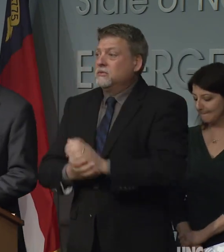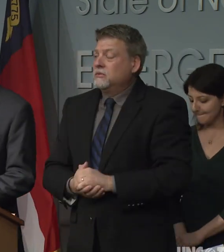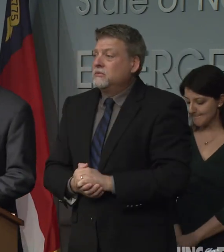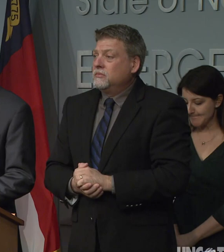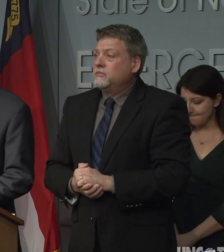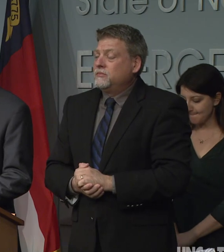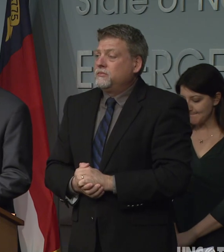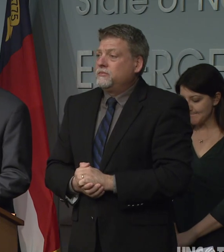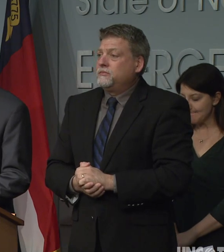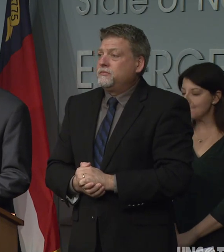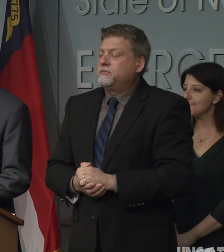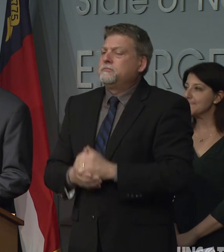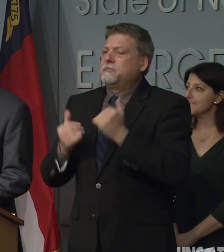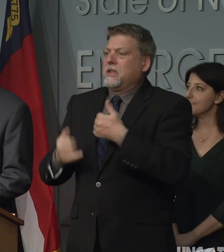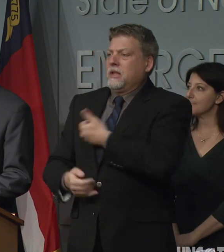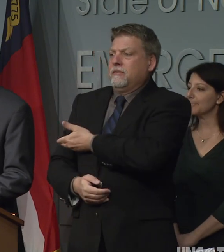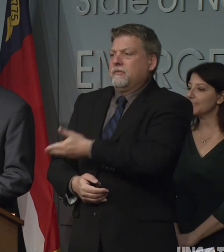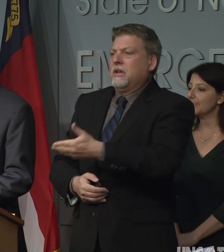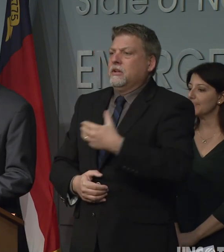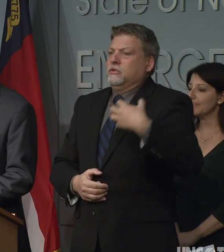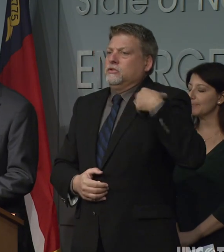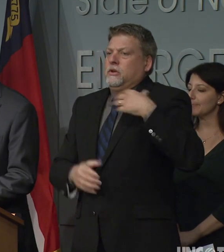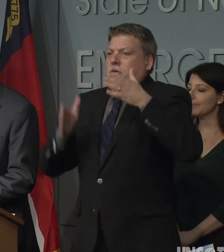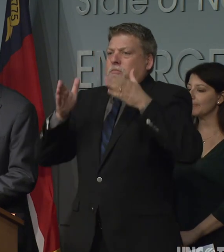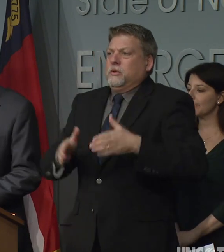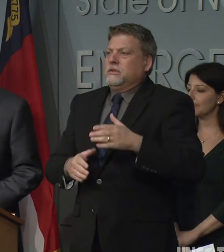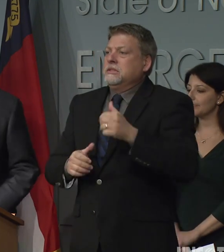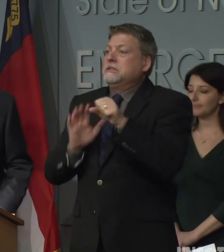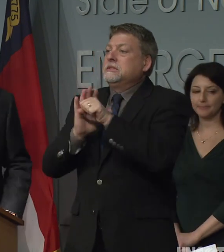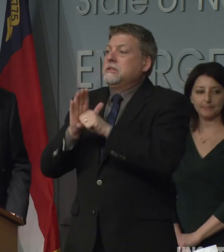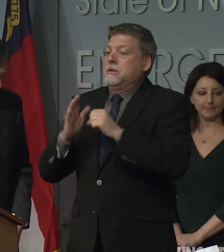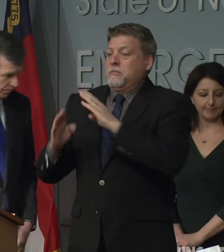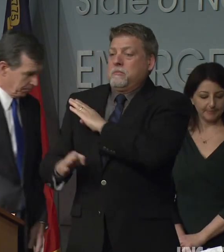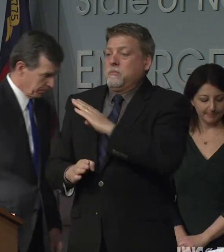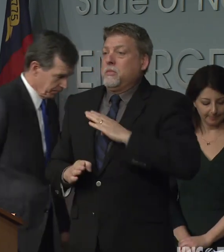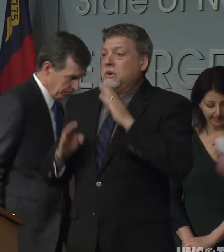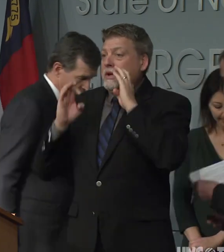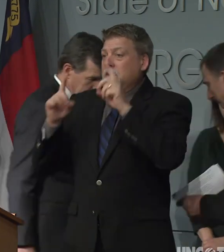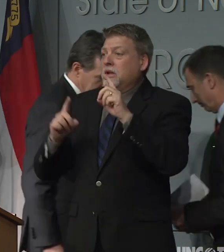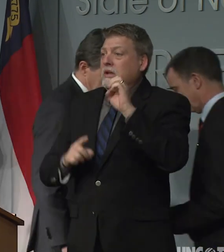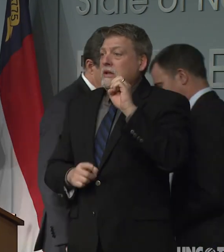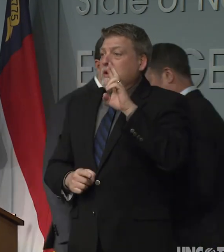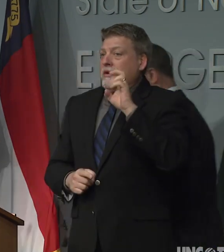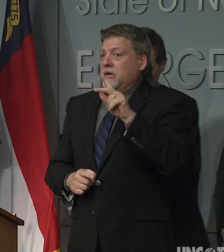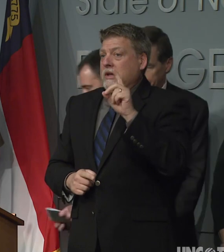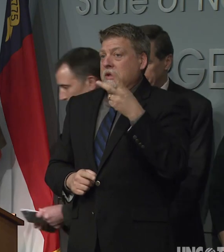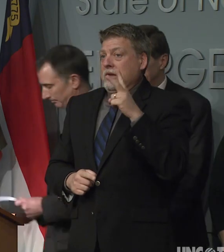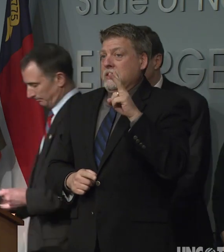Ahora quisiera estar conocimiento directo del Departamento de instrucción pública.